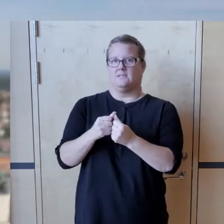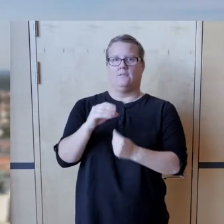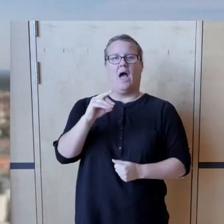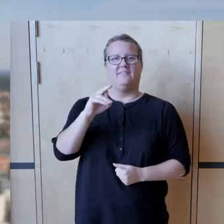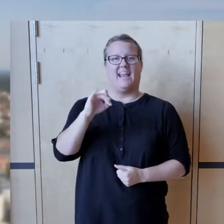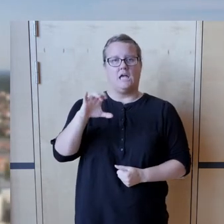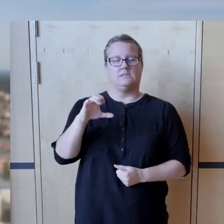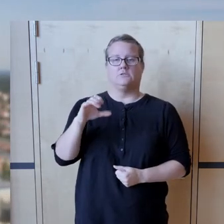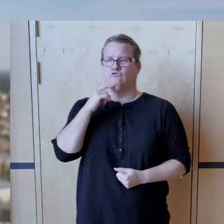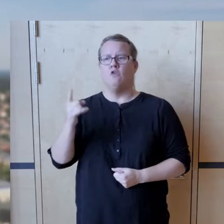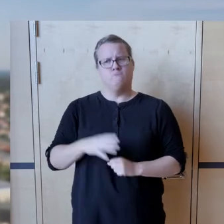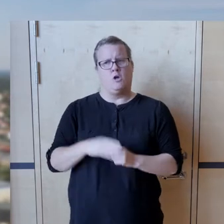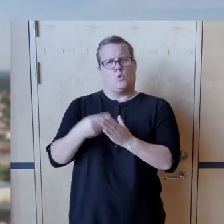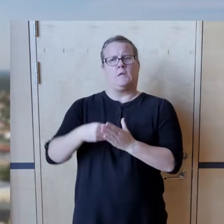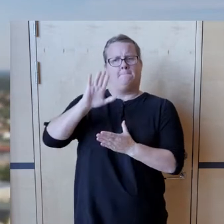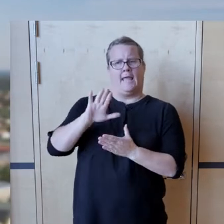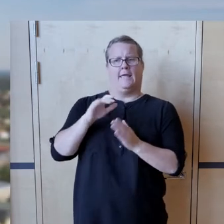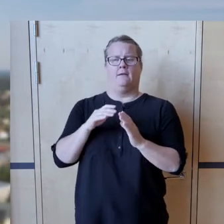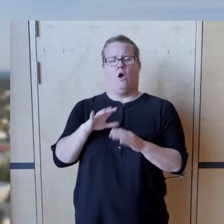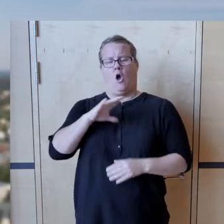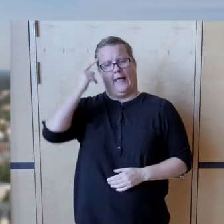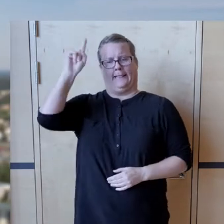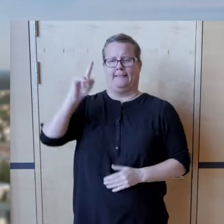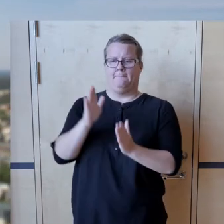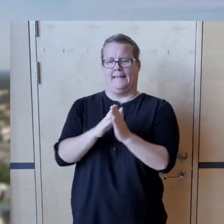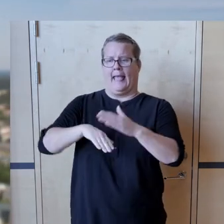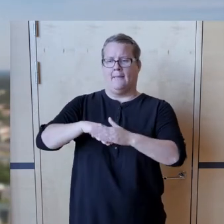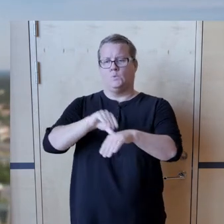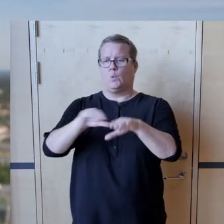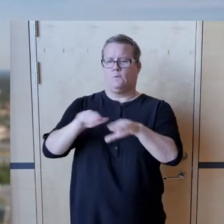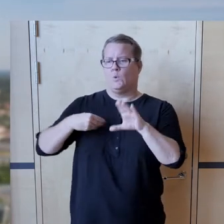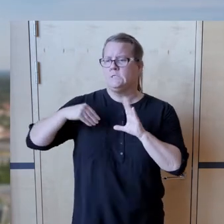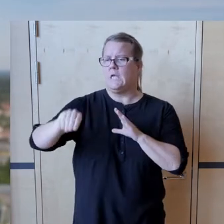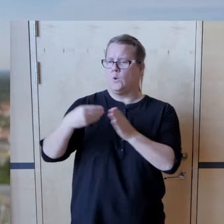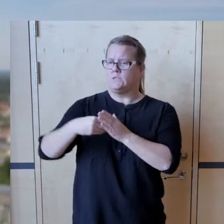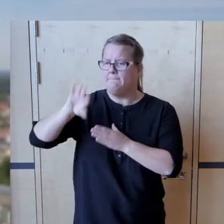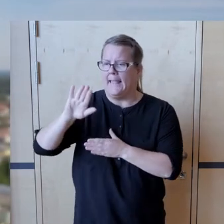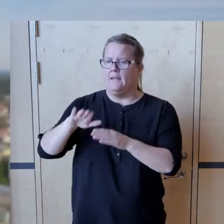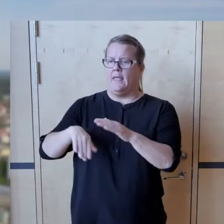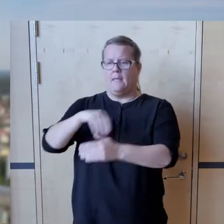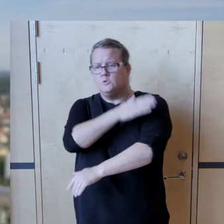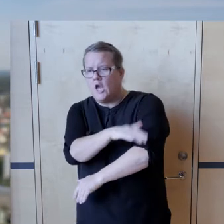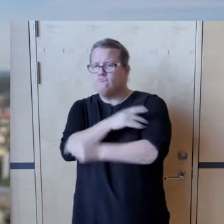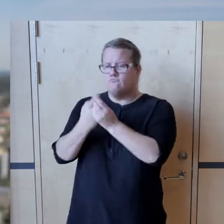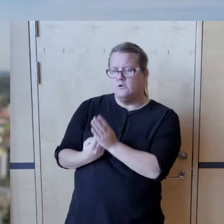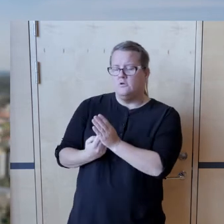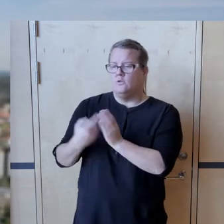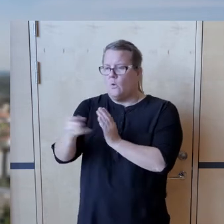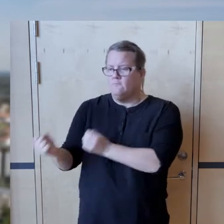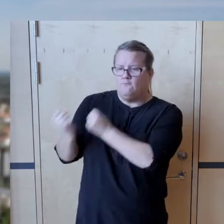Det kostar mer att ha folk på hemsjukvård sjukvårdsinsatser Och hemtjänst Skulle kunna flytta in på våra boende